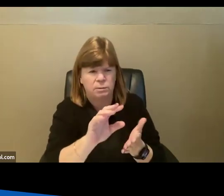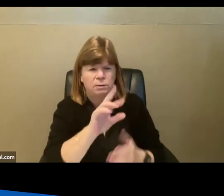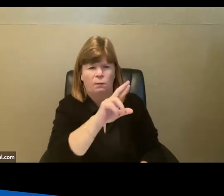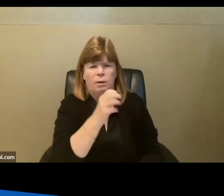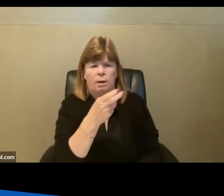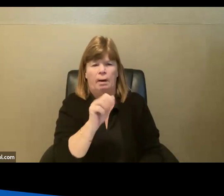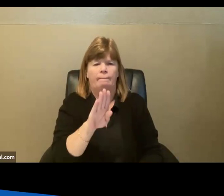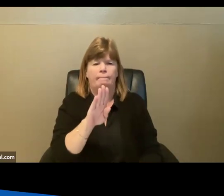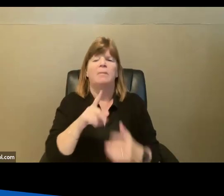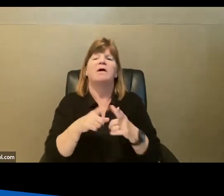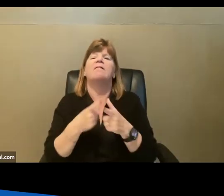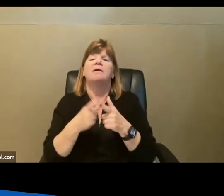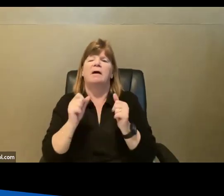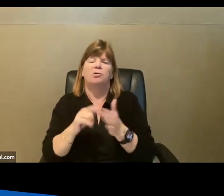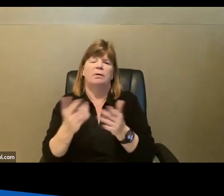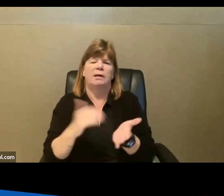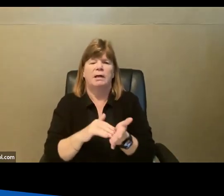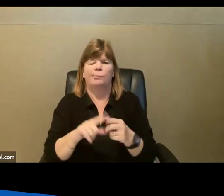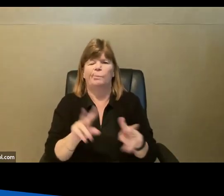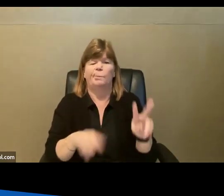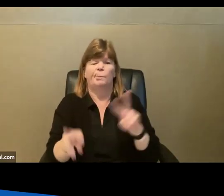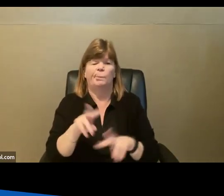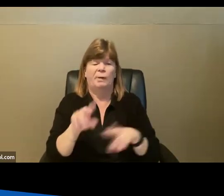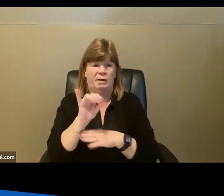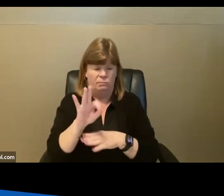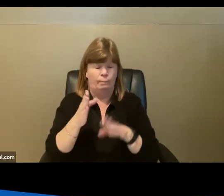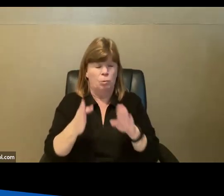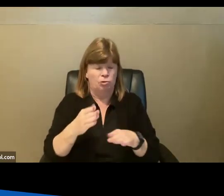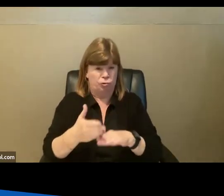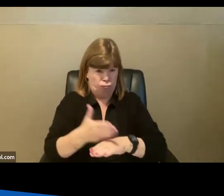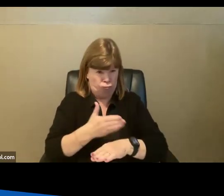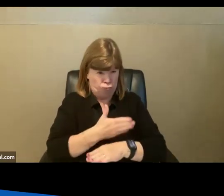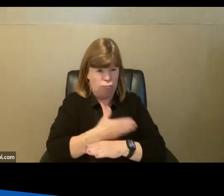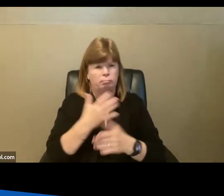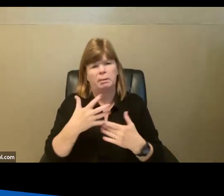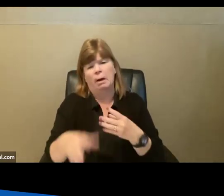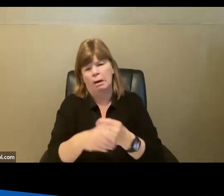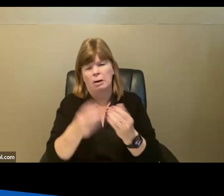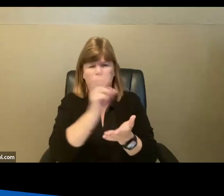Luego tiene que ser reevaluado. Si la persona está progresando, conseguiremos dos semanas más. Es todo este proceso.